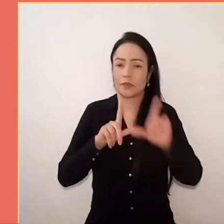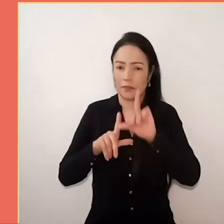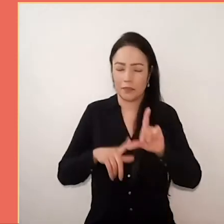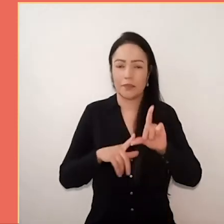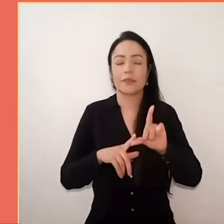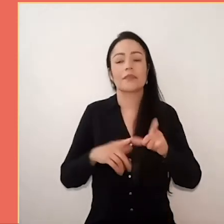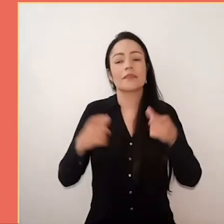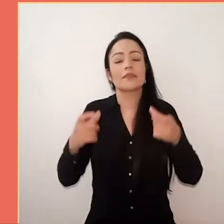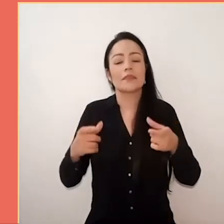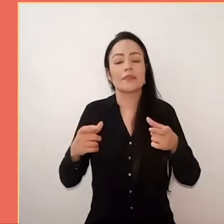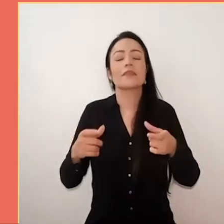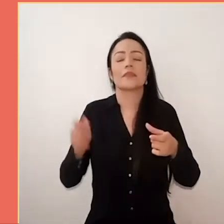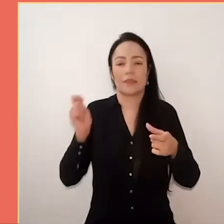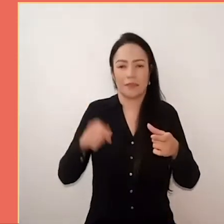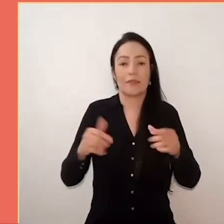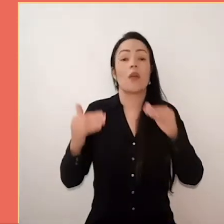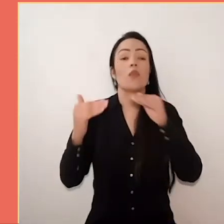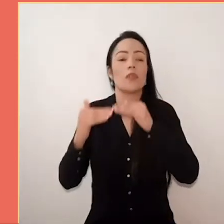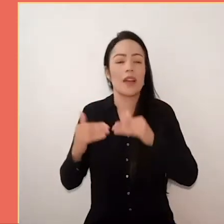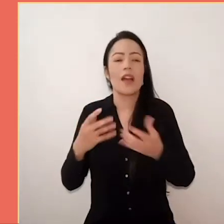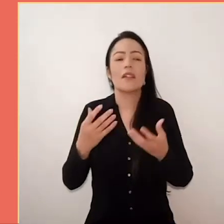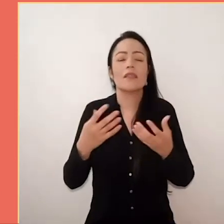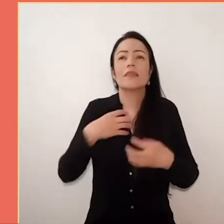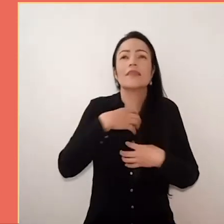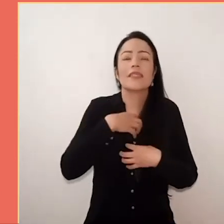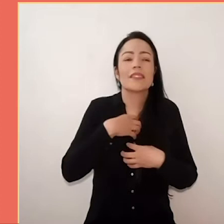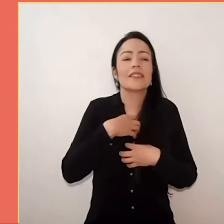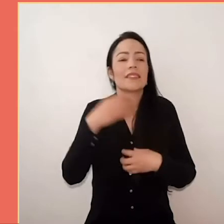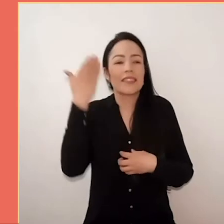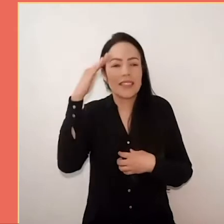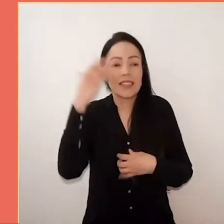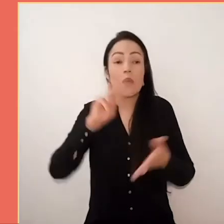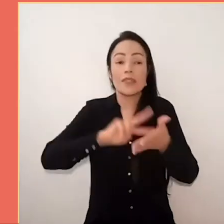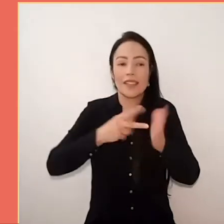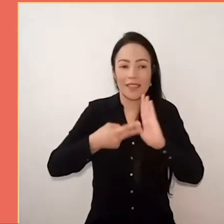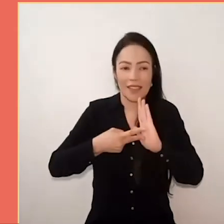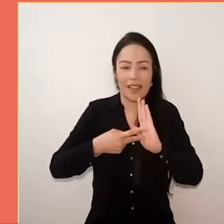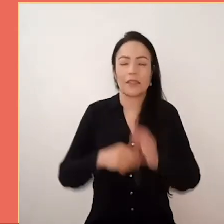o sentido e o significado das palavras. E é por isso mesmo